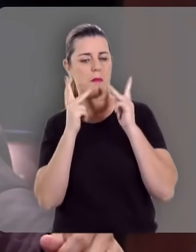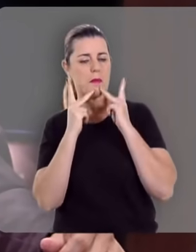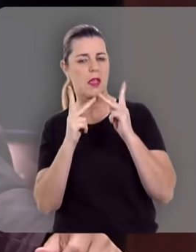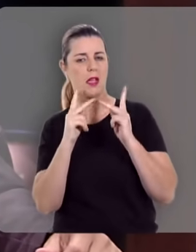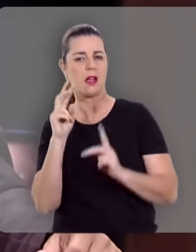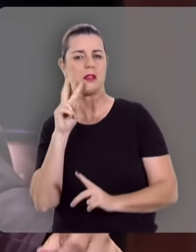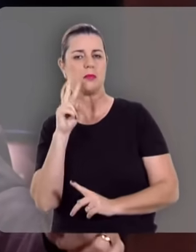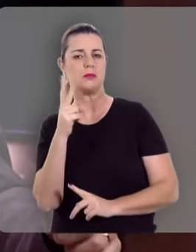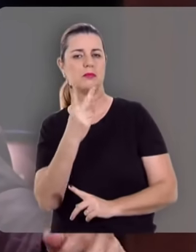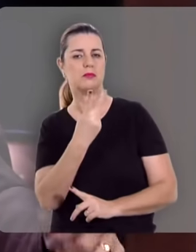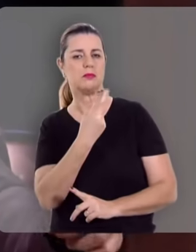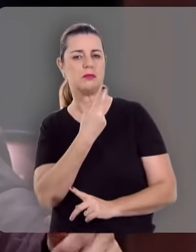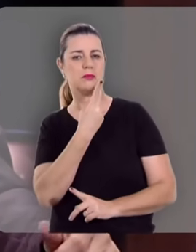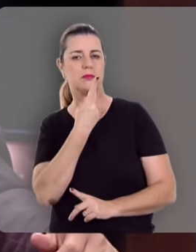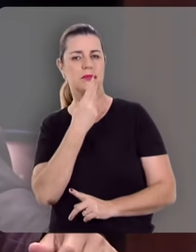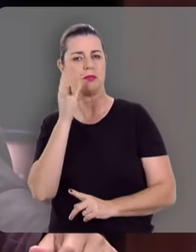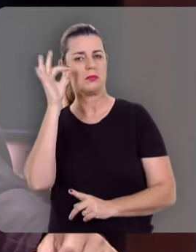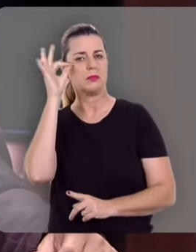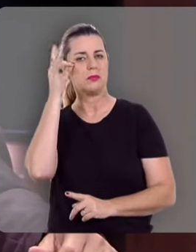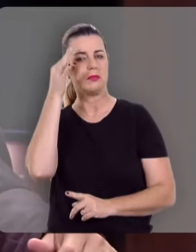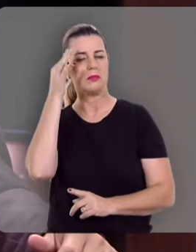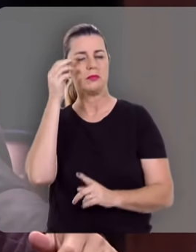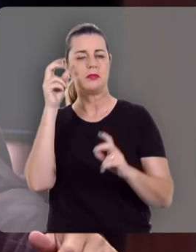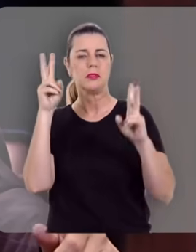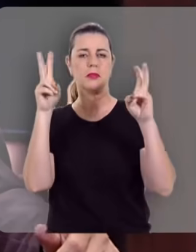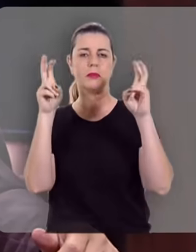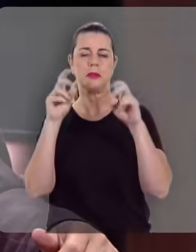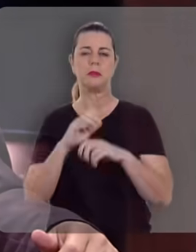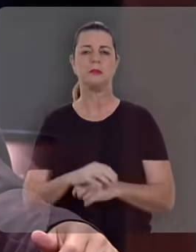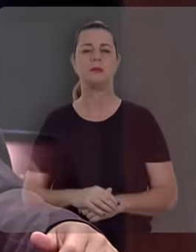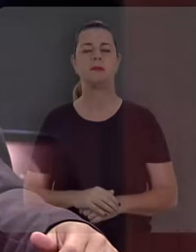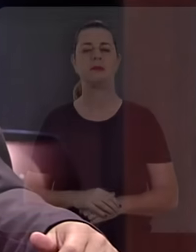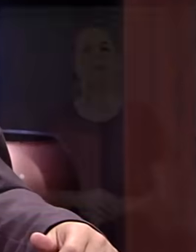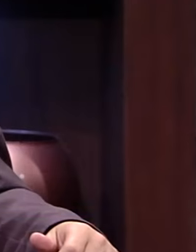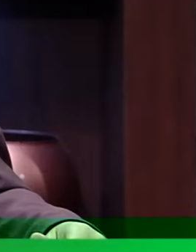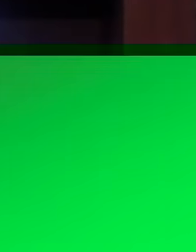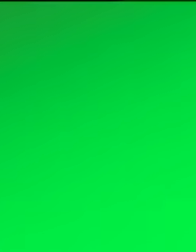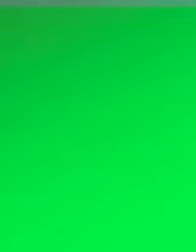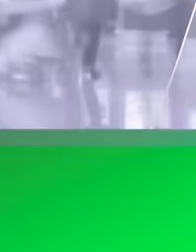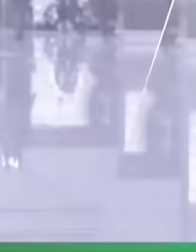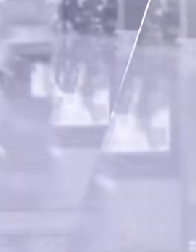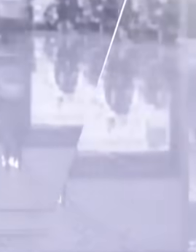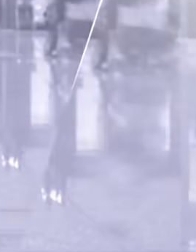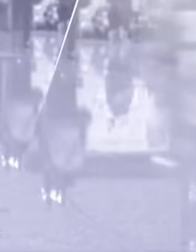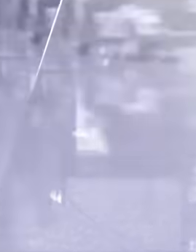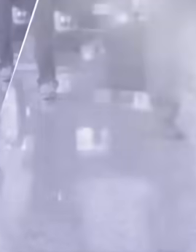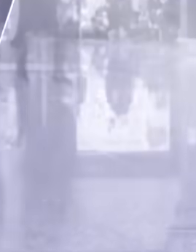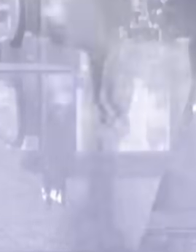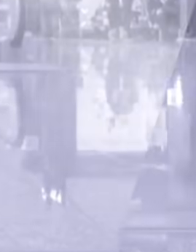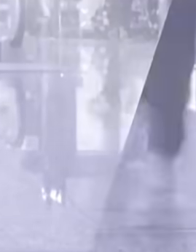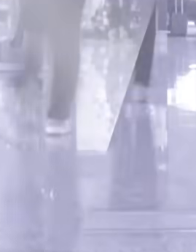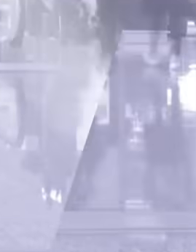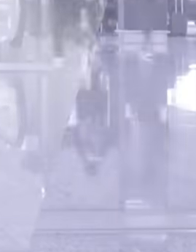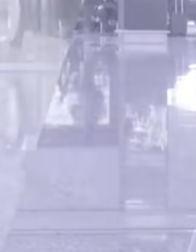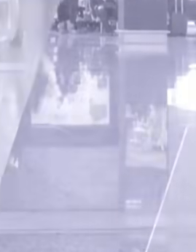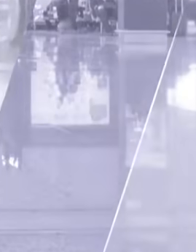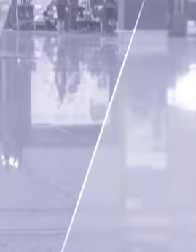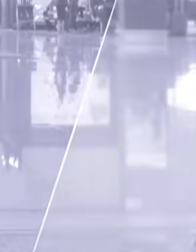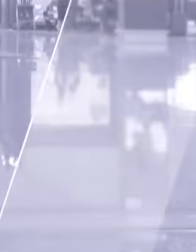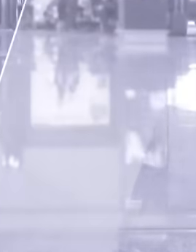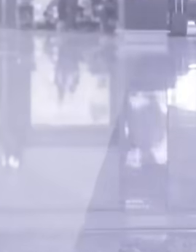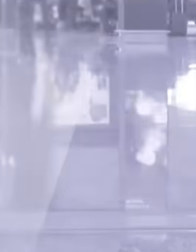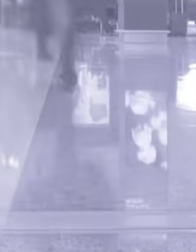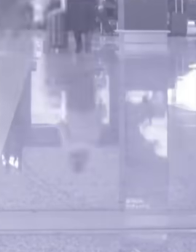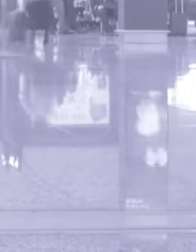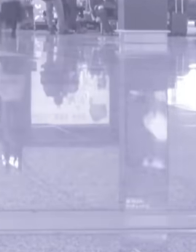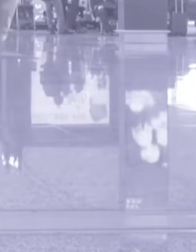a pouco você acompanha Reverendo Hernandes Dias Lopes a singularidade do Evangelho a E aí